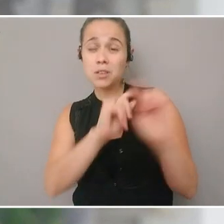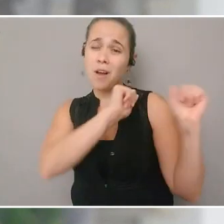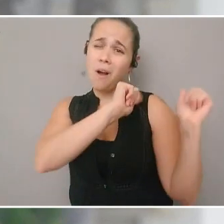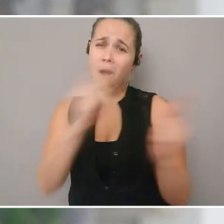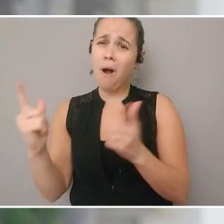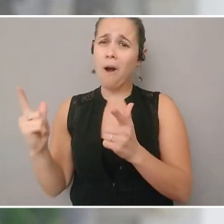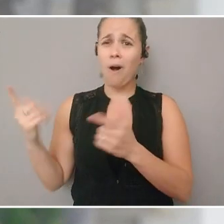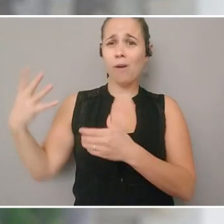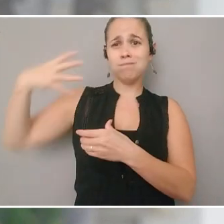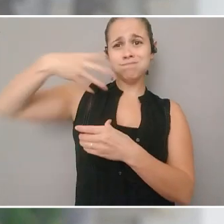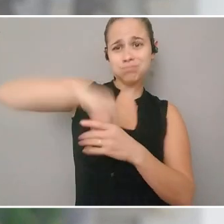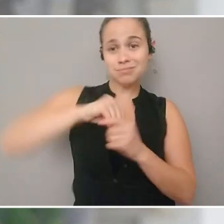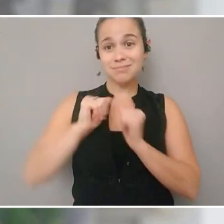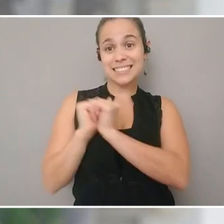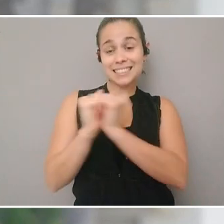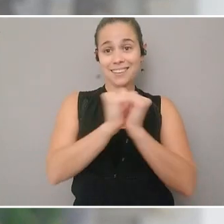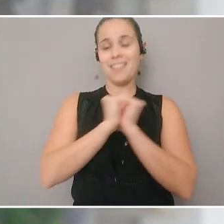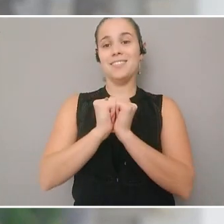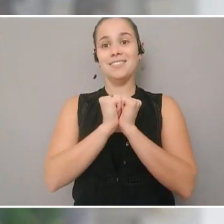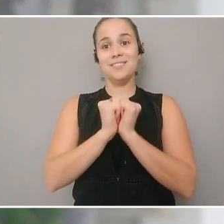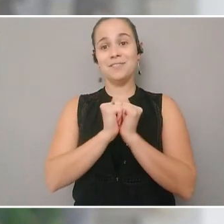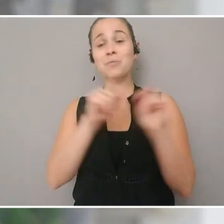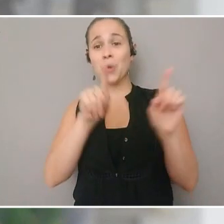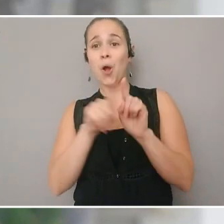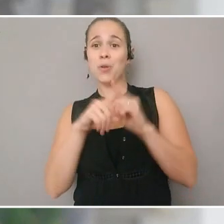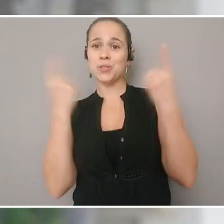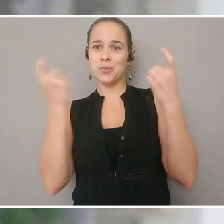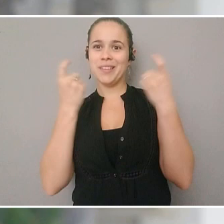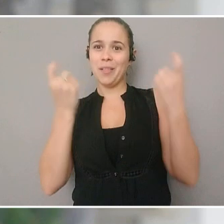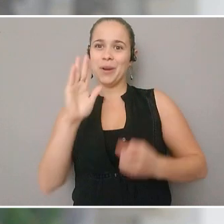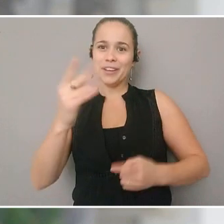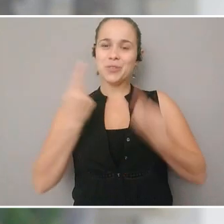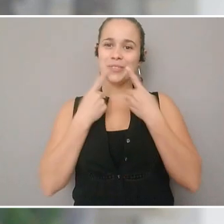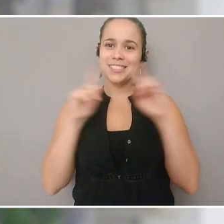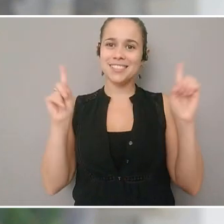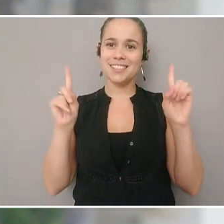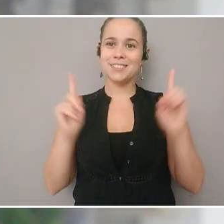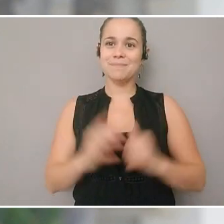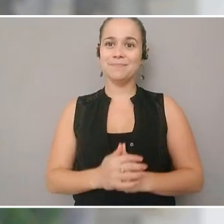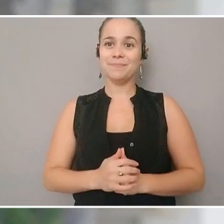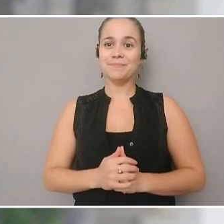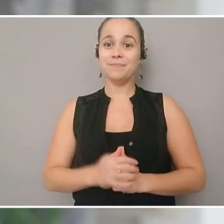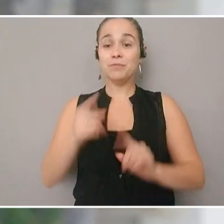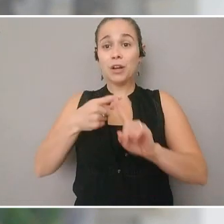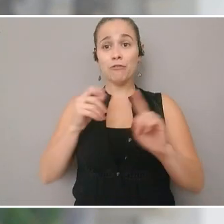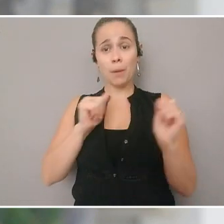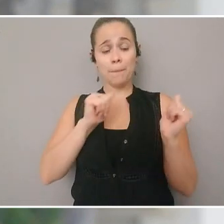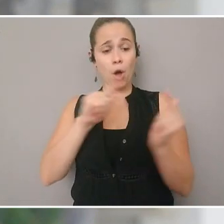juntos también están celebrando sus